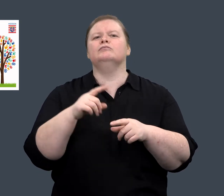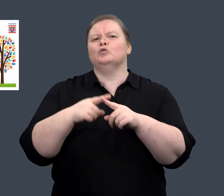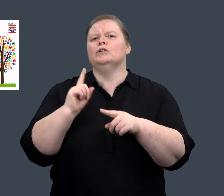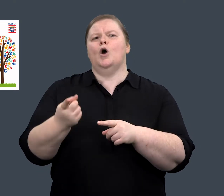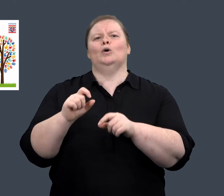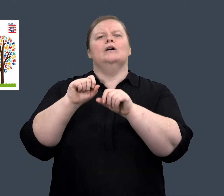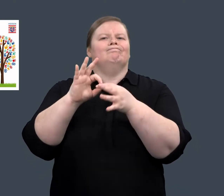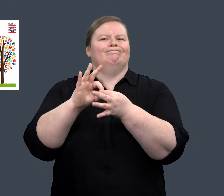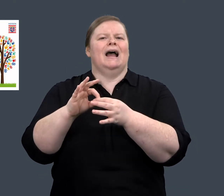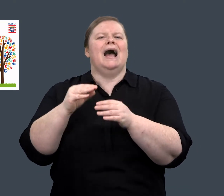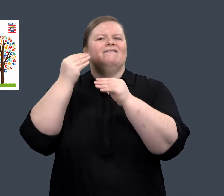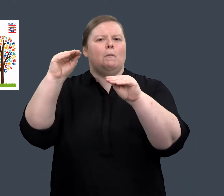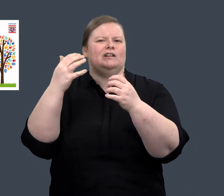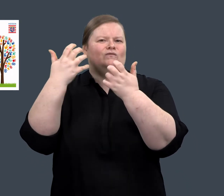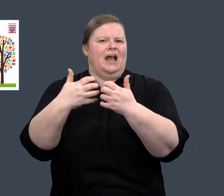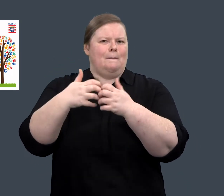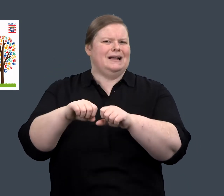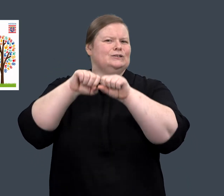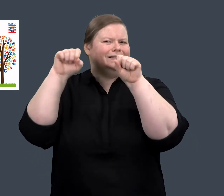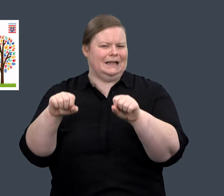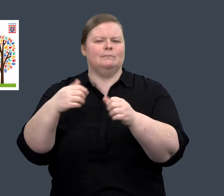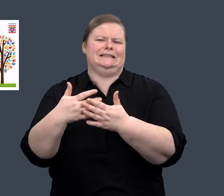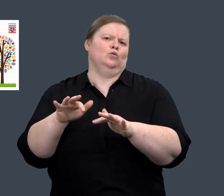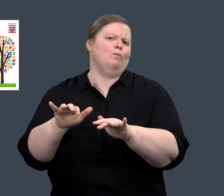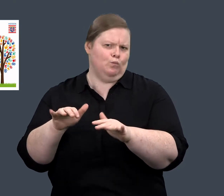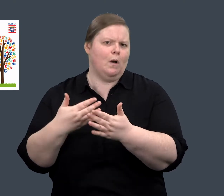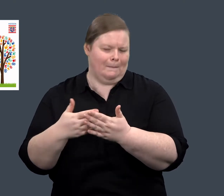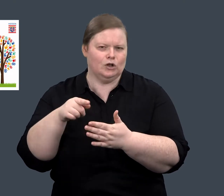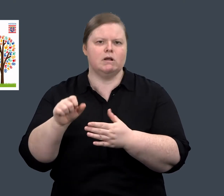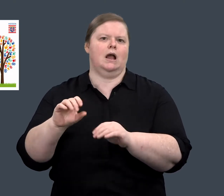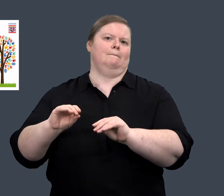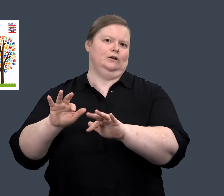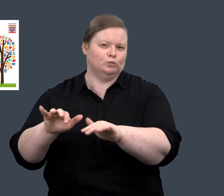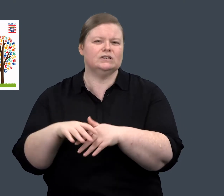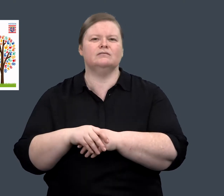Systeme der Informationsverarbeitung,